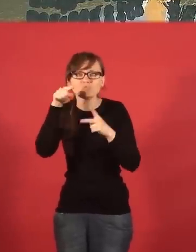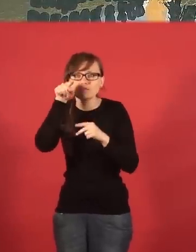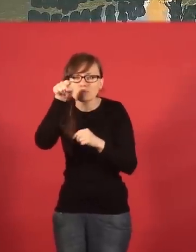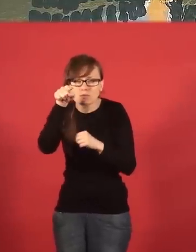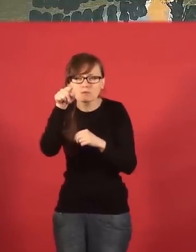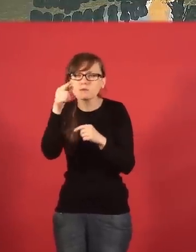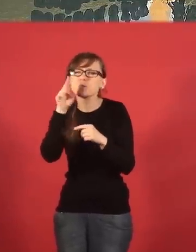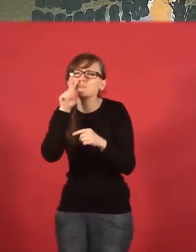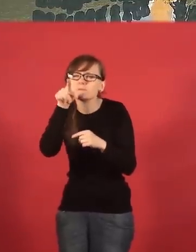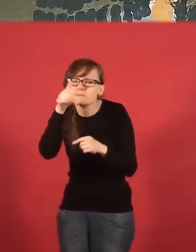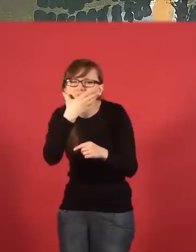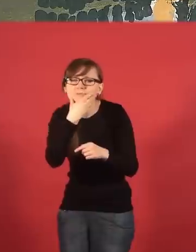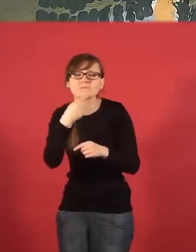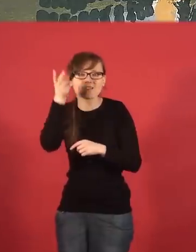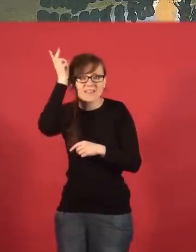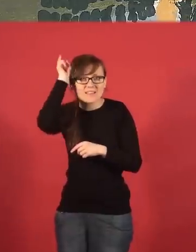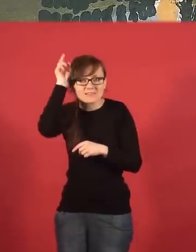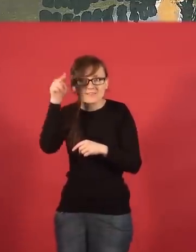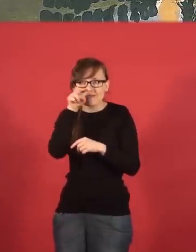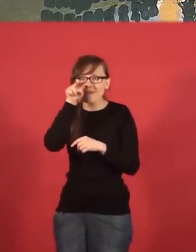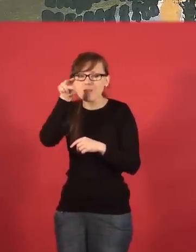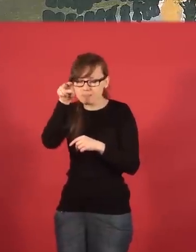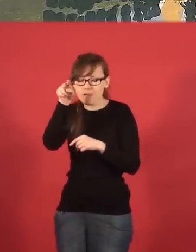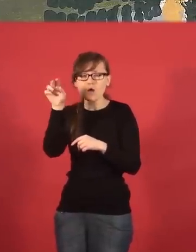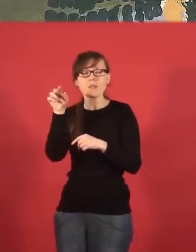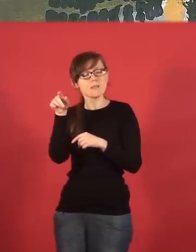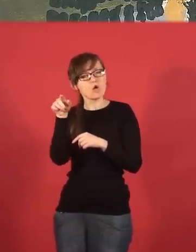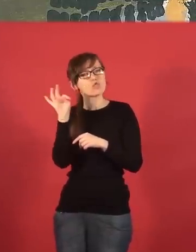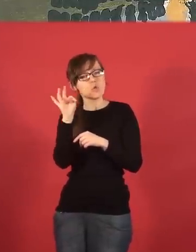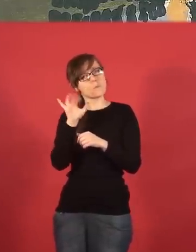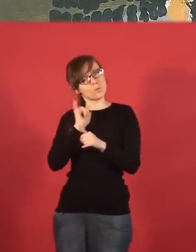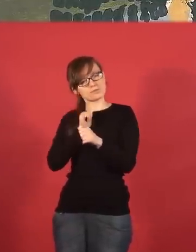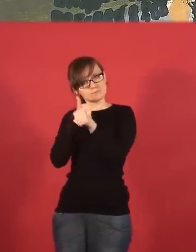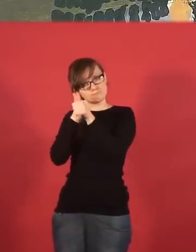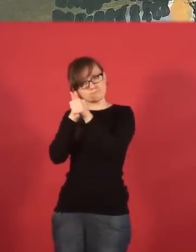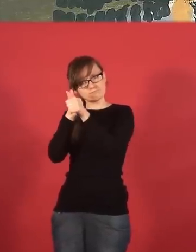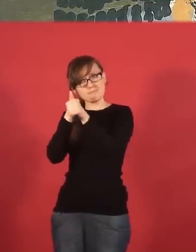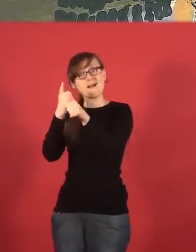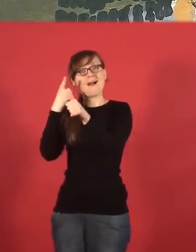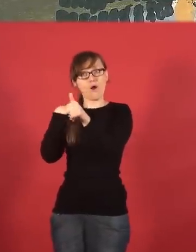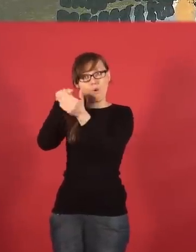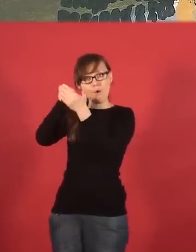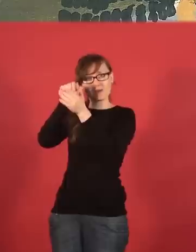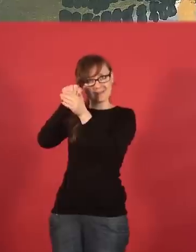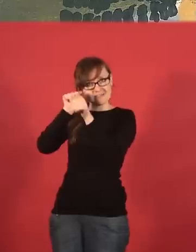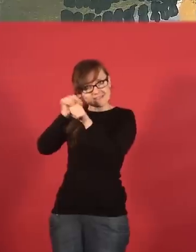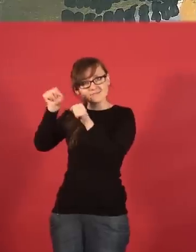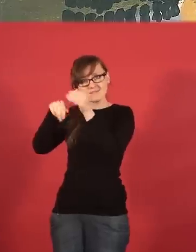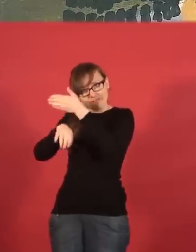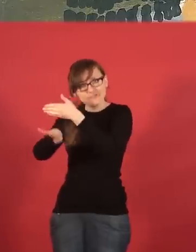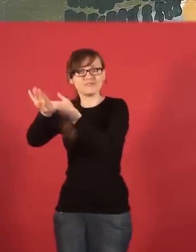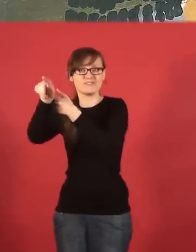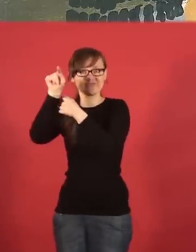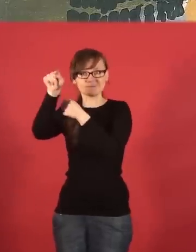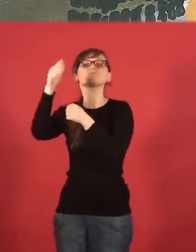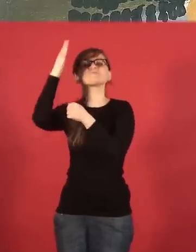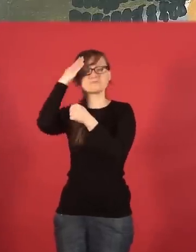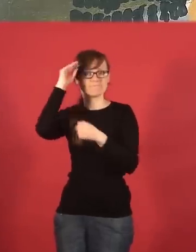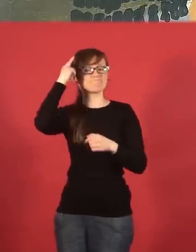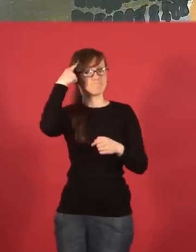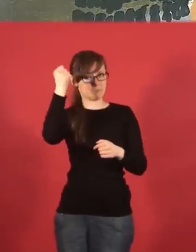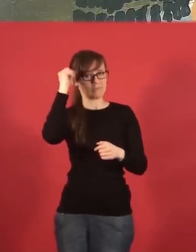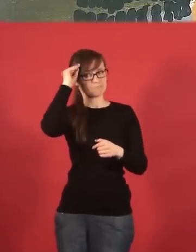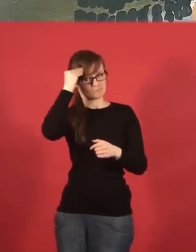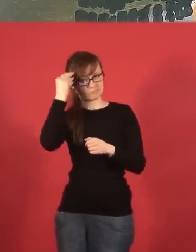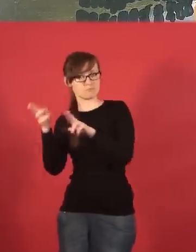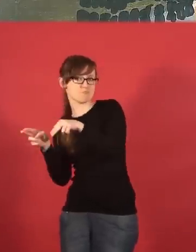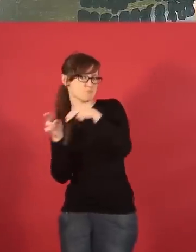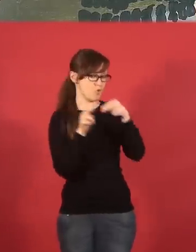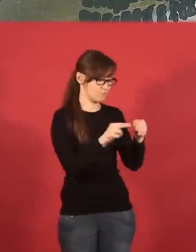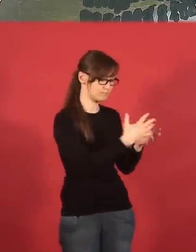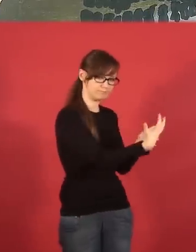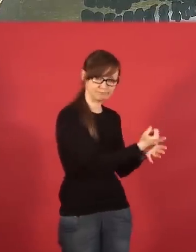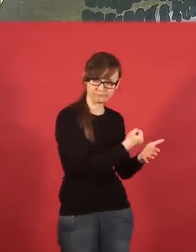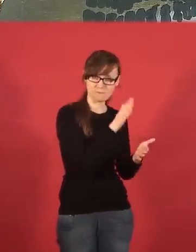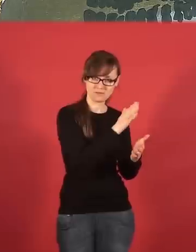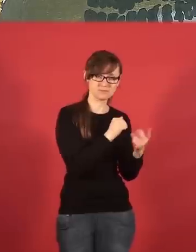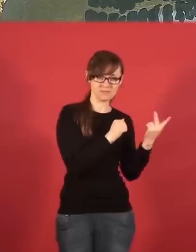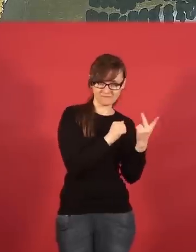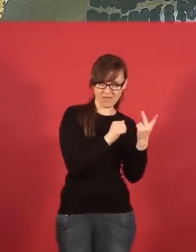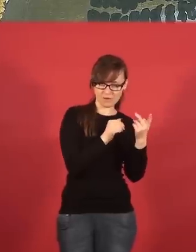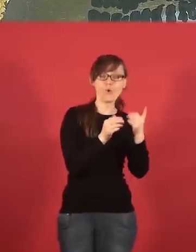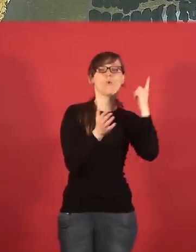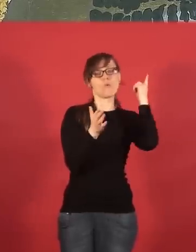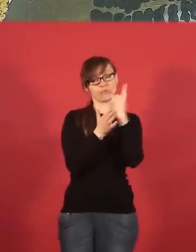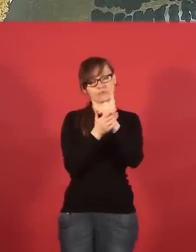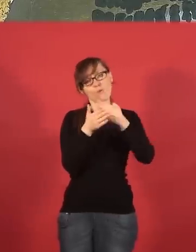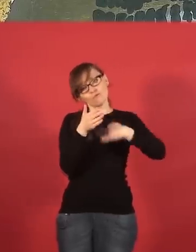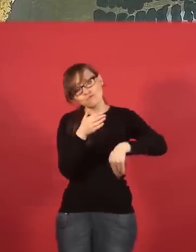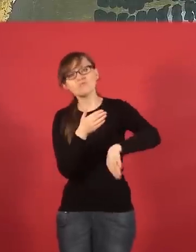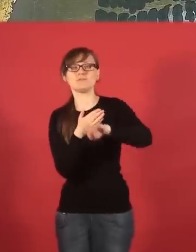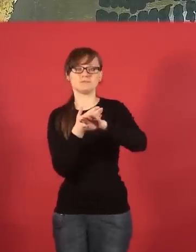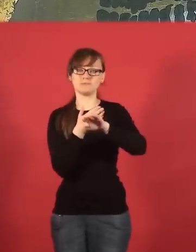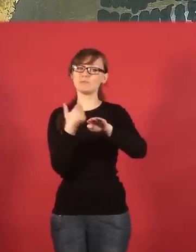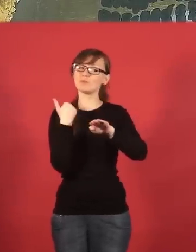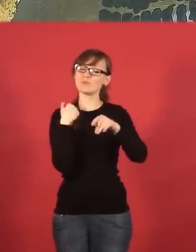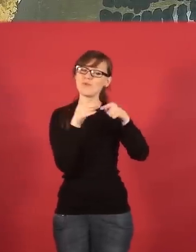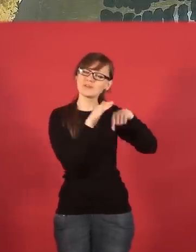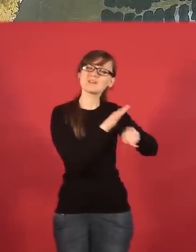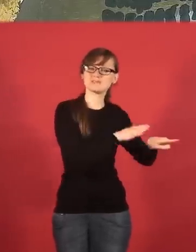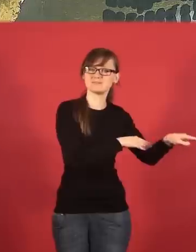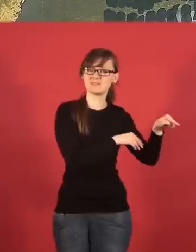W pewnym momencie zobaczył jakiegoś człowieka, rozpoznał w nim Indianina Joe. Szukał dalej wyjścia z jaskini, w końcu udało mu się.